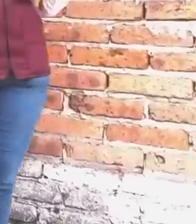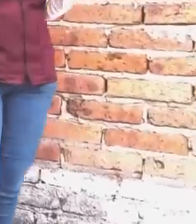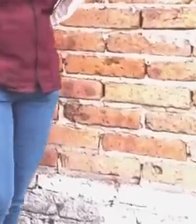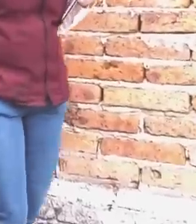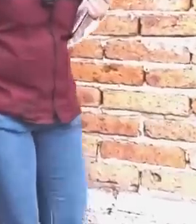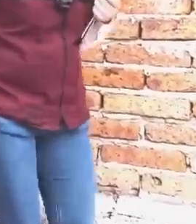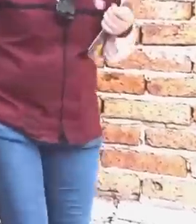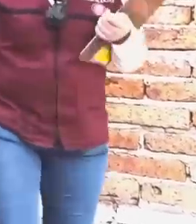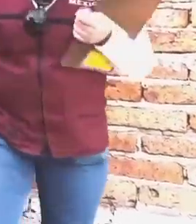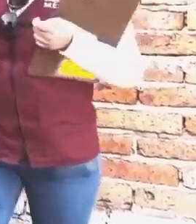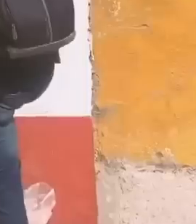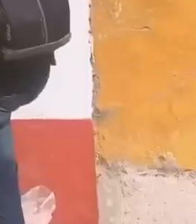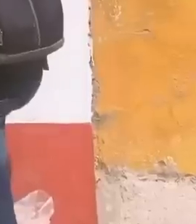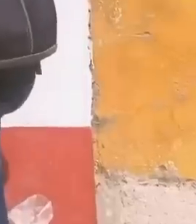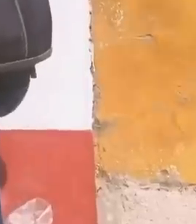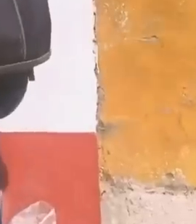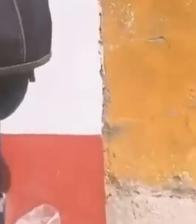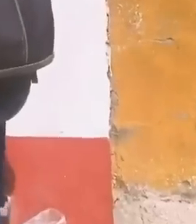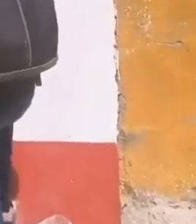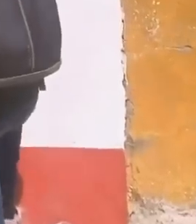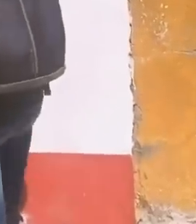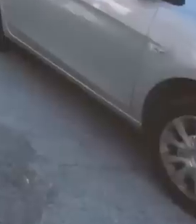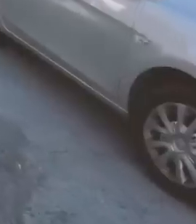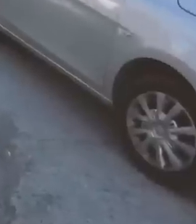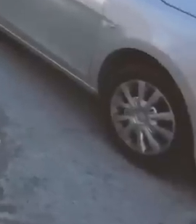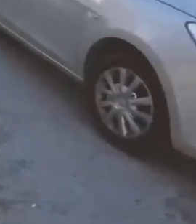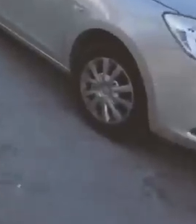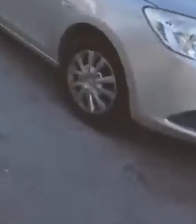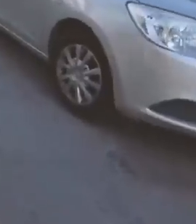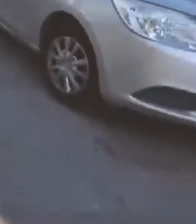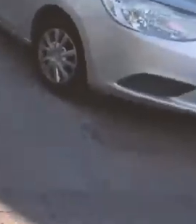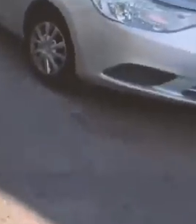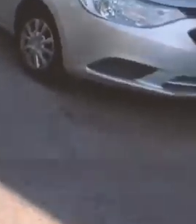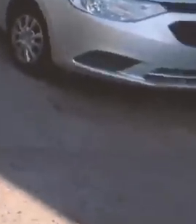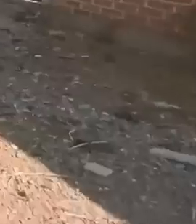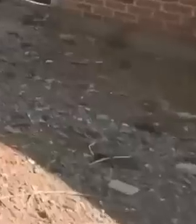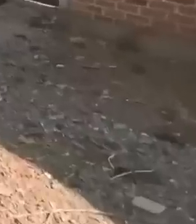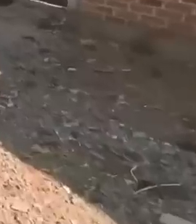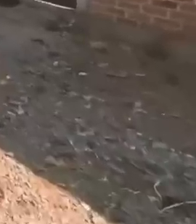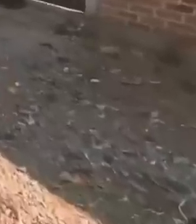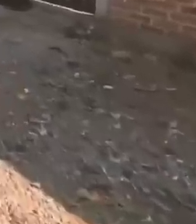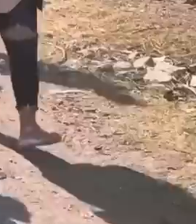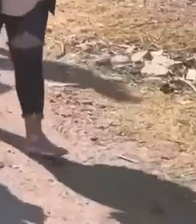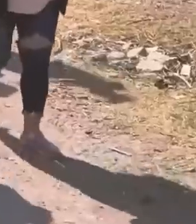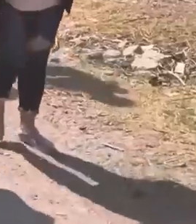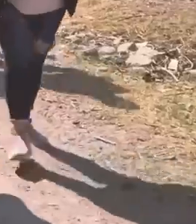por la presidenta Claudia shinbo participa día a día se Han atendido los municipios